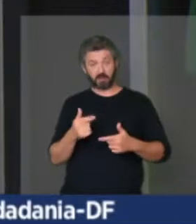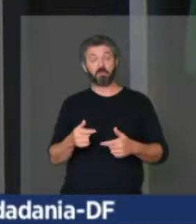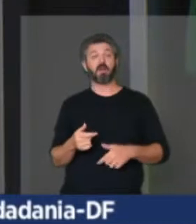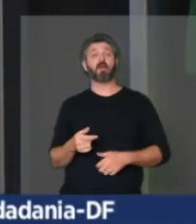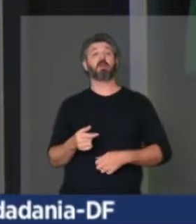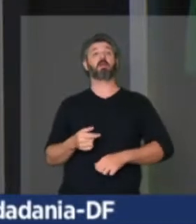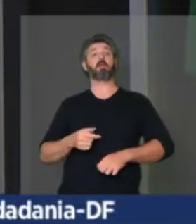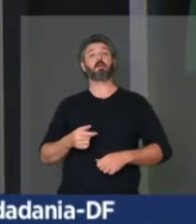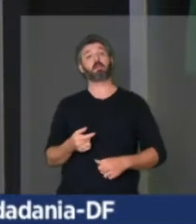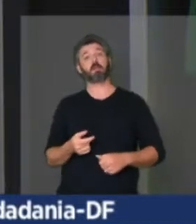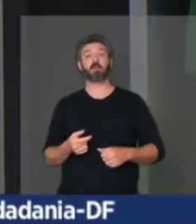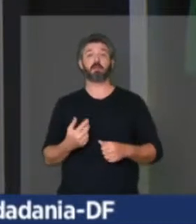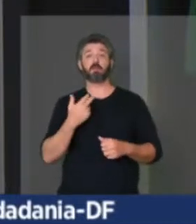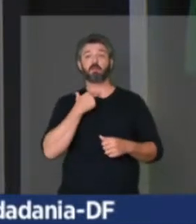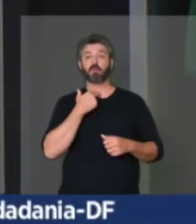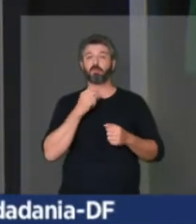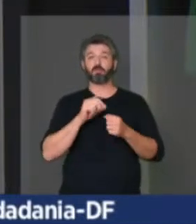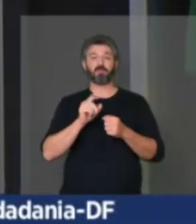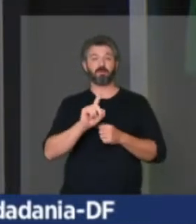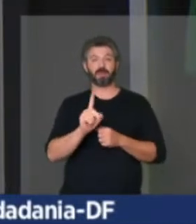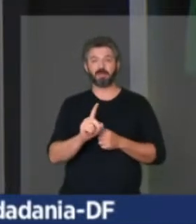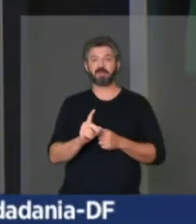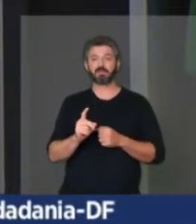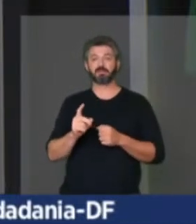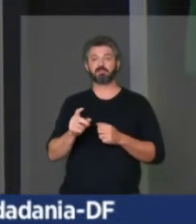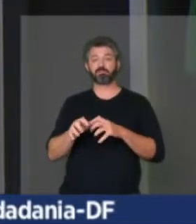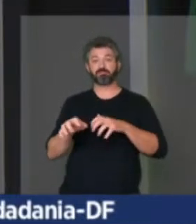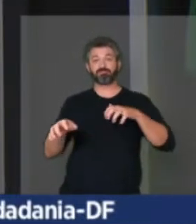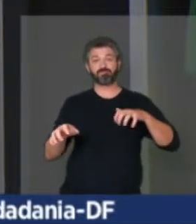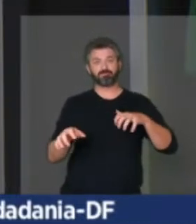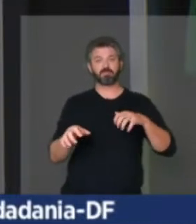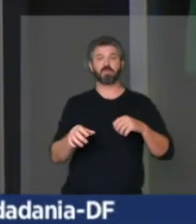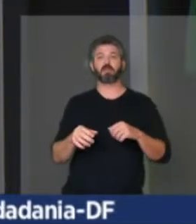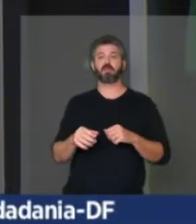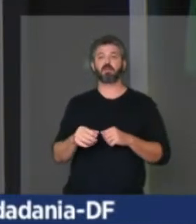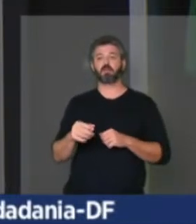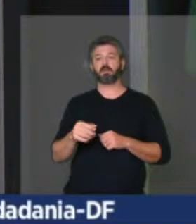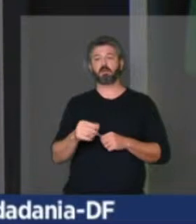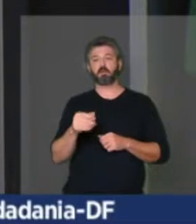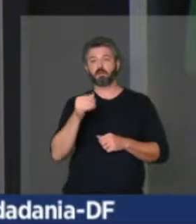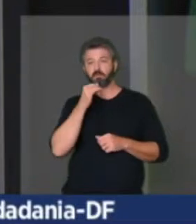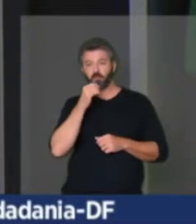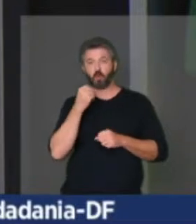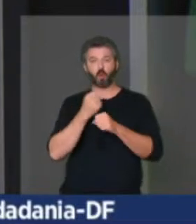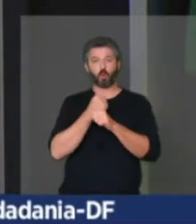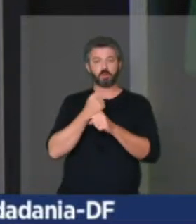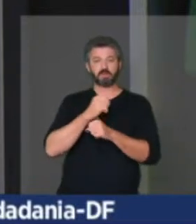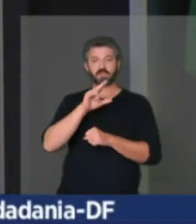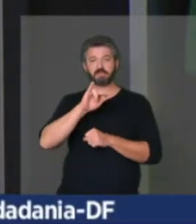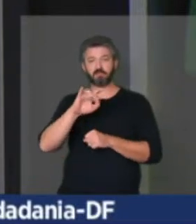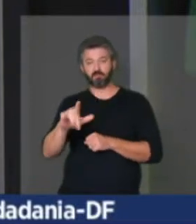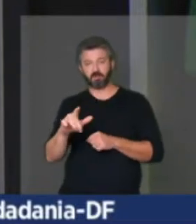REALIZADAS DE FORMA REMOTA COMO AS AZULEJISTA DE DESTRUIÇÃO CIVIL, ACABAMENTO NAS CONFECÇÕES DE SAPATO OU MESMO VENDEDORAS DE COMÉRCIO,